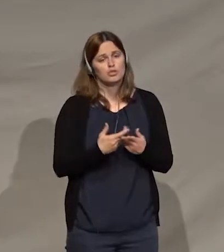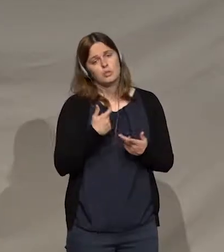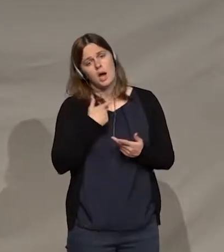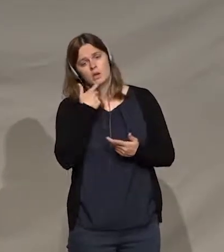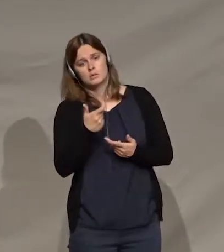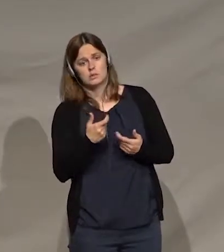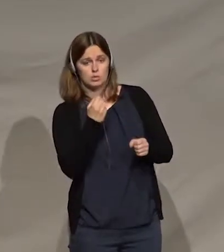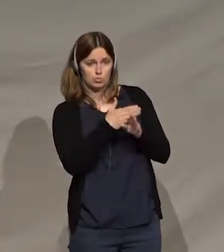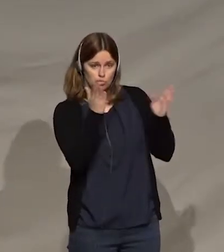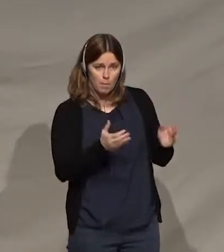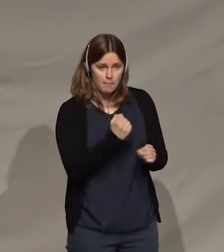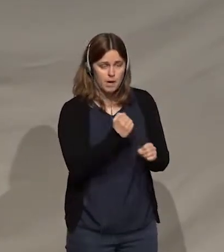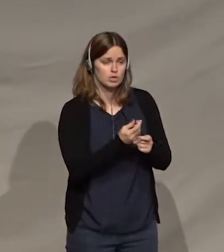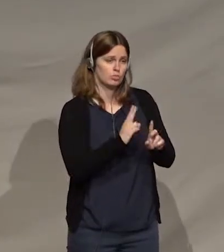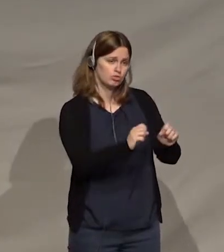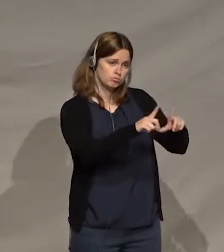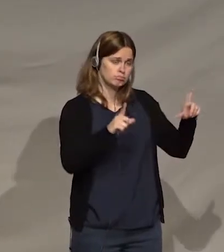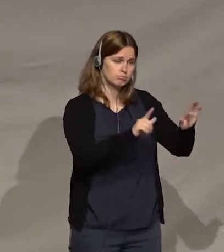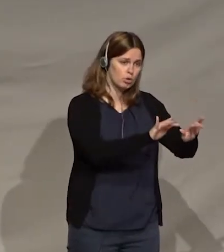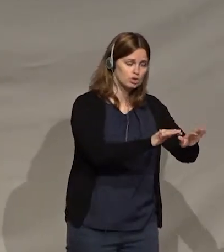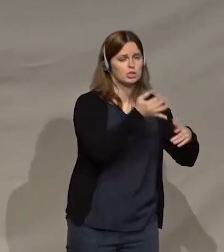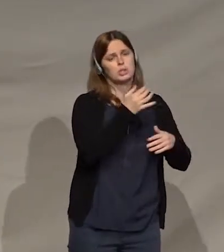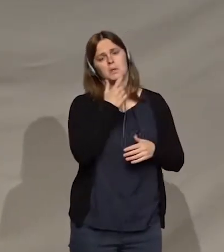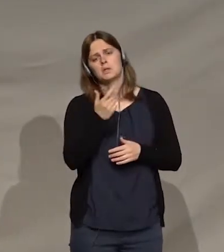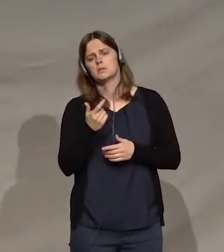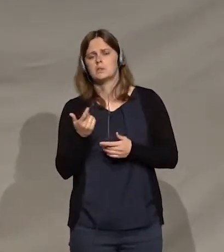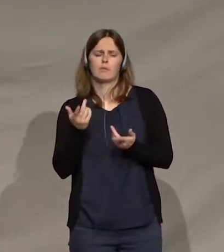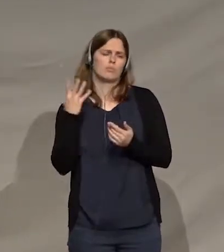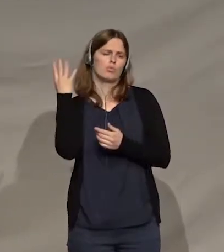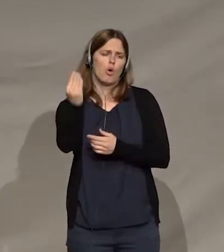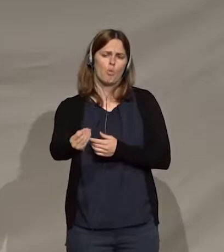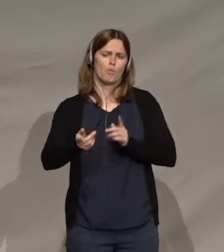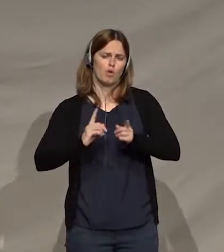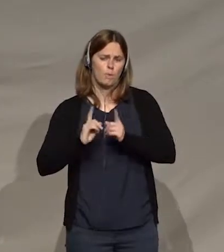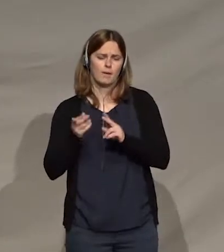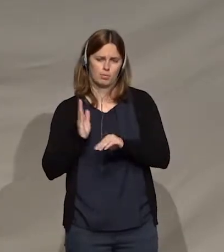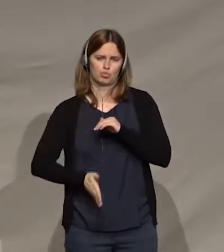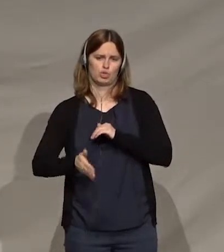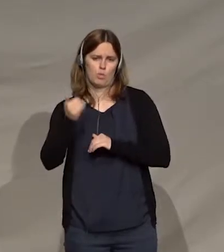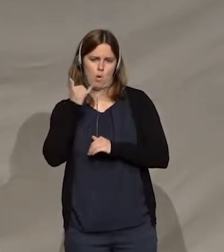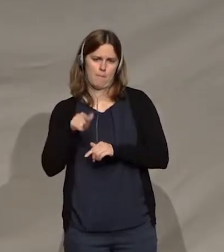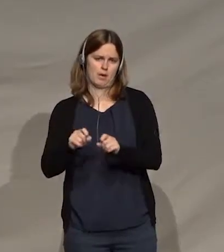„pozitivní finanční dopad“. To znamená, že pro všechny výchozí formáty, které produkujeme, jsme dokázali najít